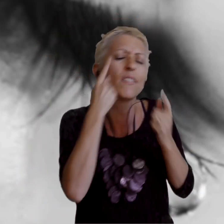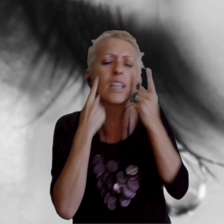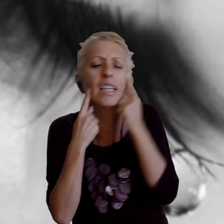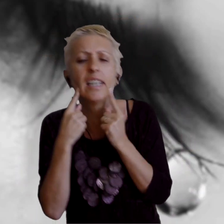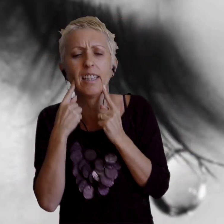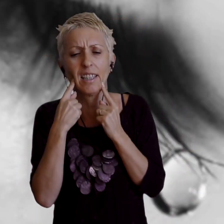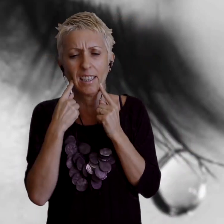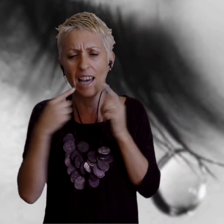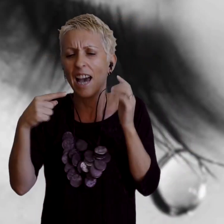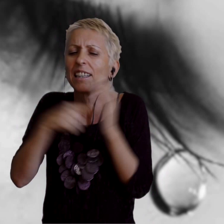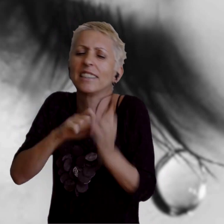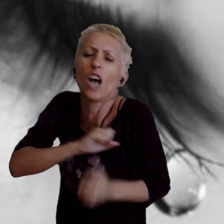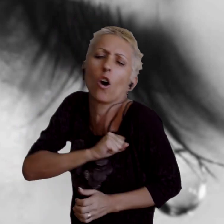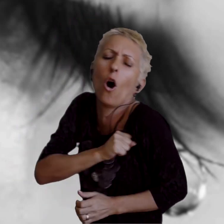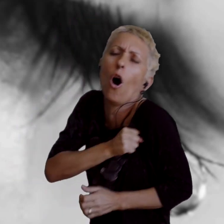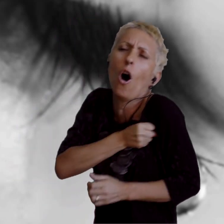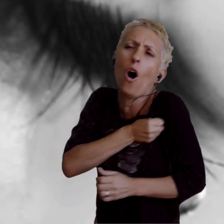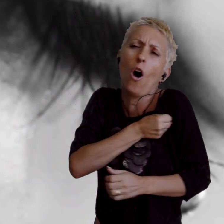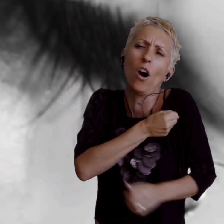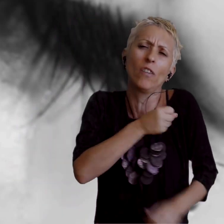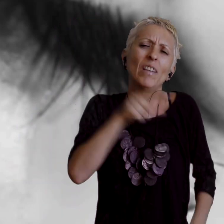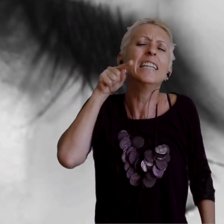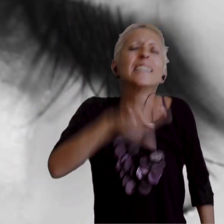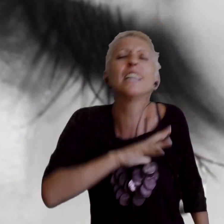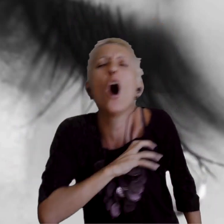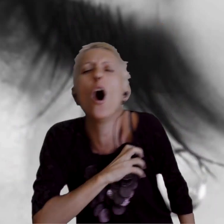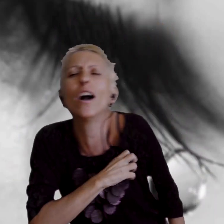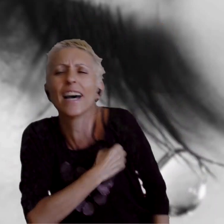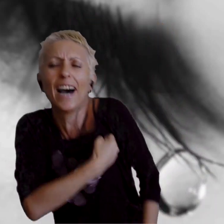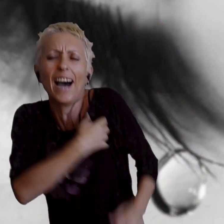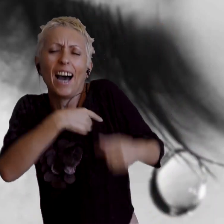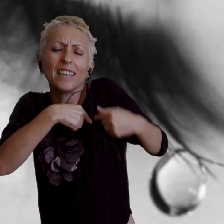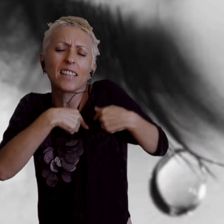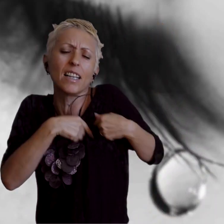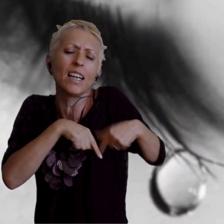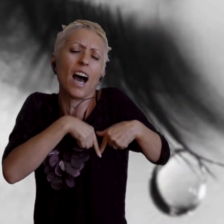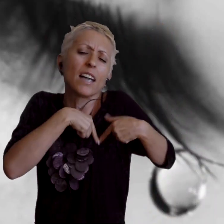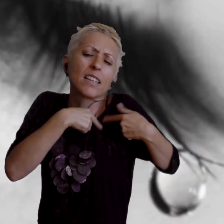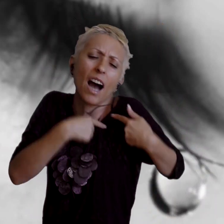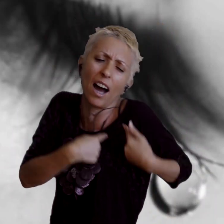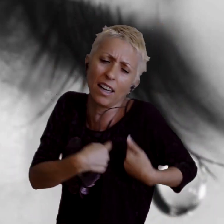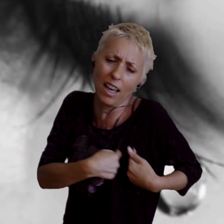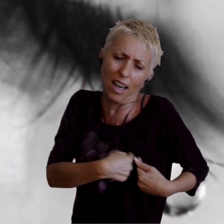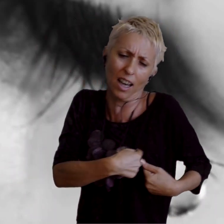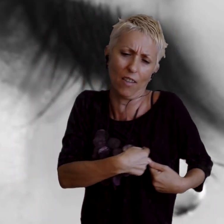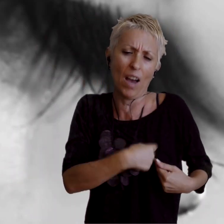אל תבכי כי זה כואב זה הורס לי את הלב